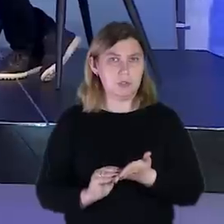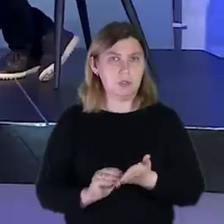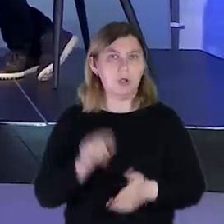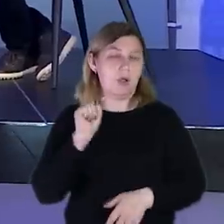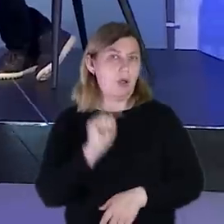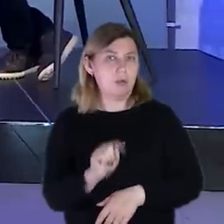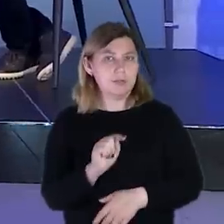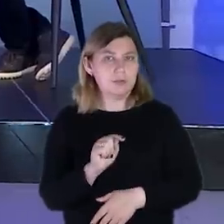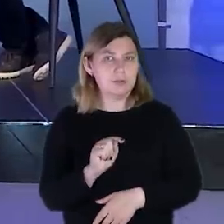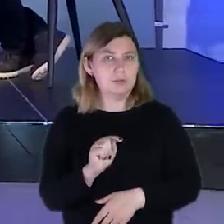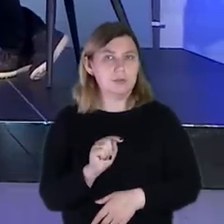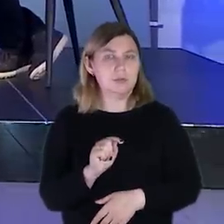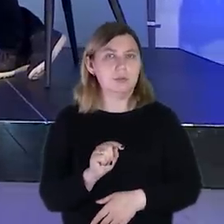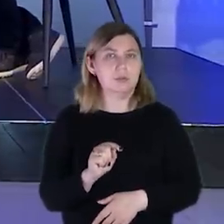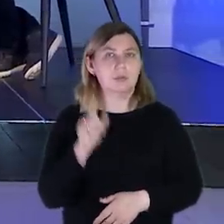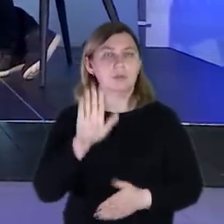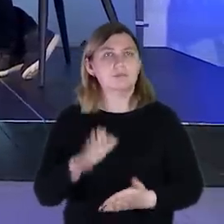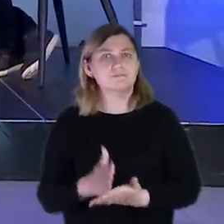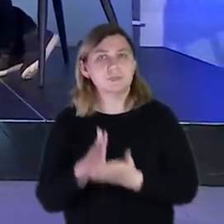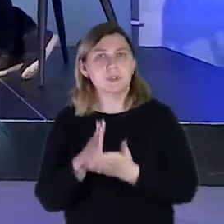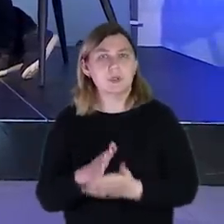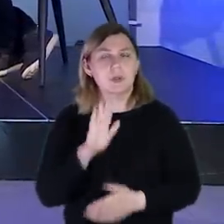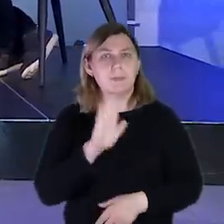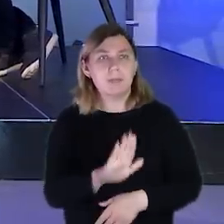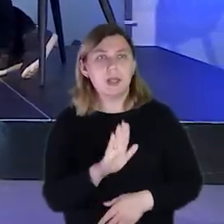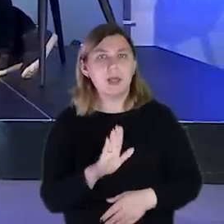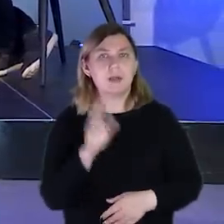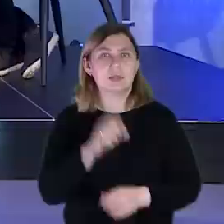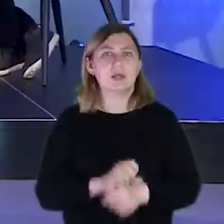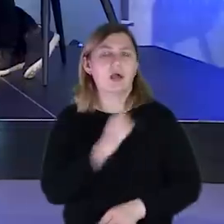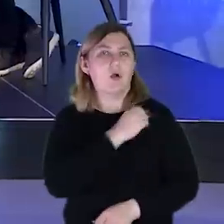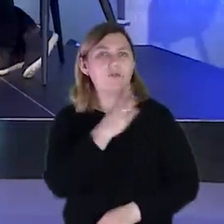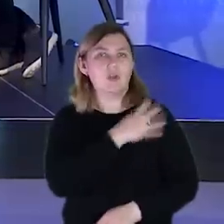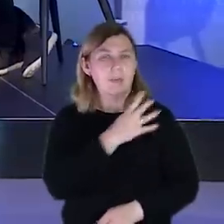on opierał się (bo musiał się oprzeć) na oficerach sztabowych, wykształconych,